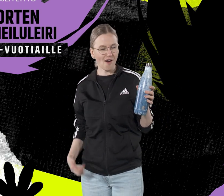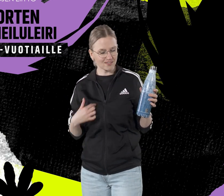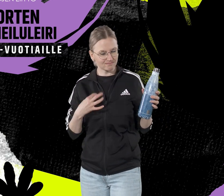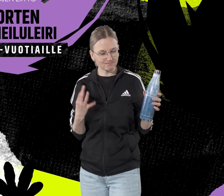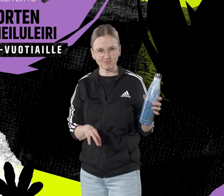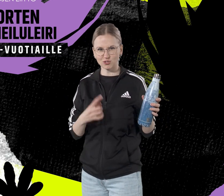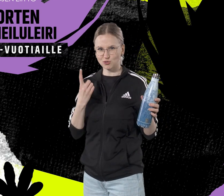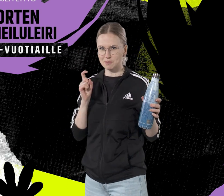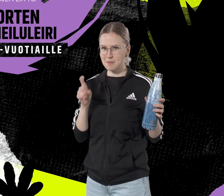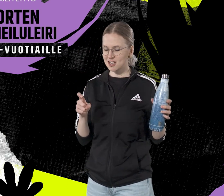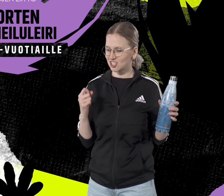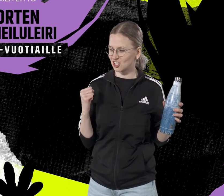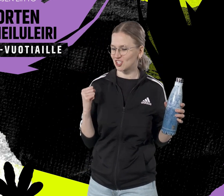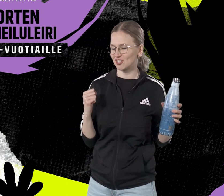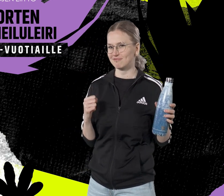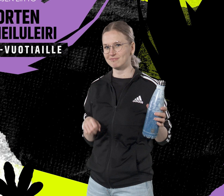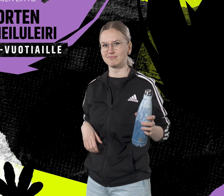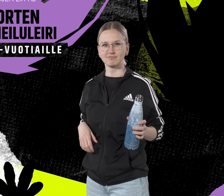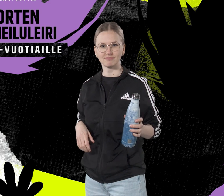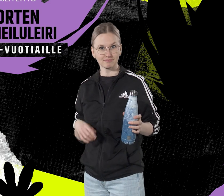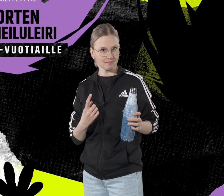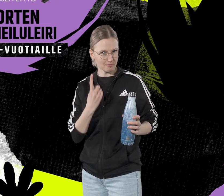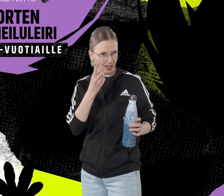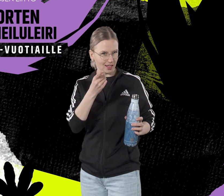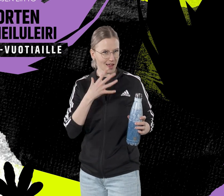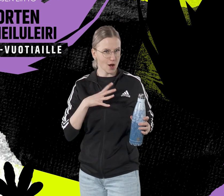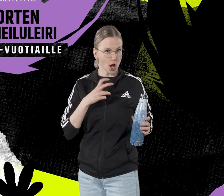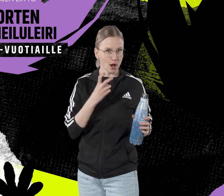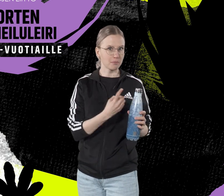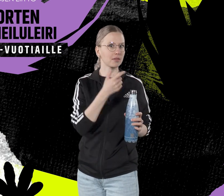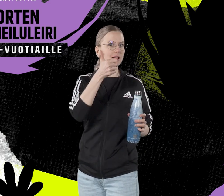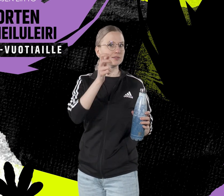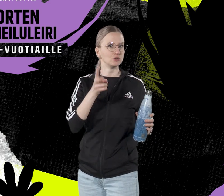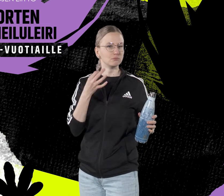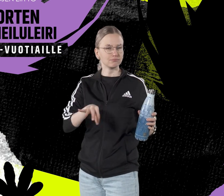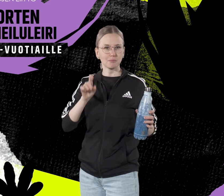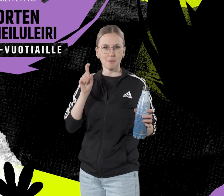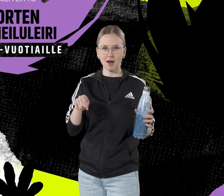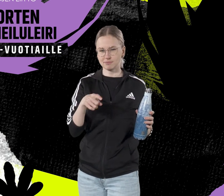Jes, tein maalin! Jos haluat itsekin kokeilla maalinteossa onnistumista, -